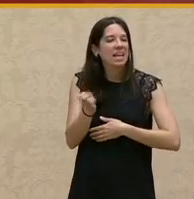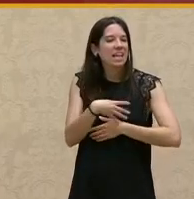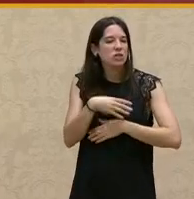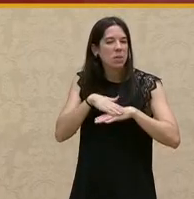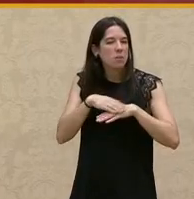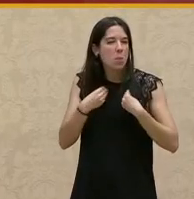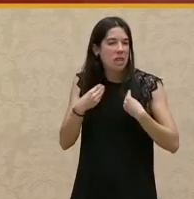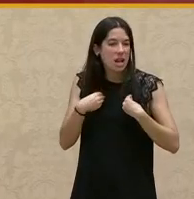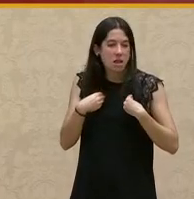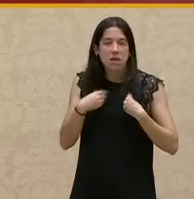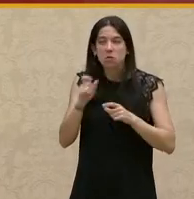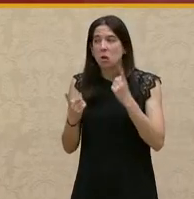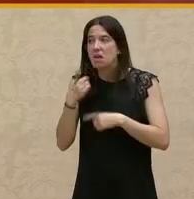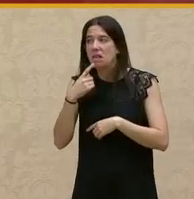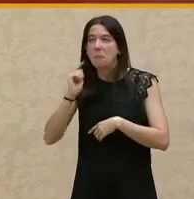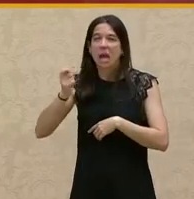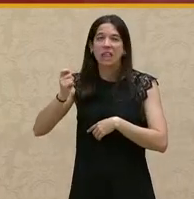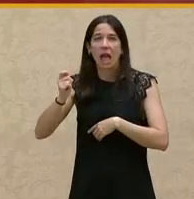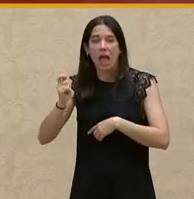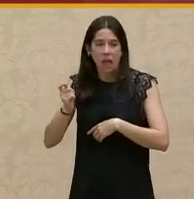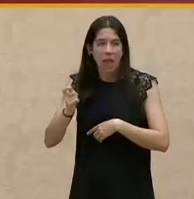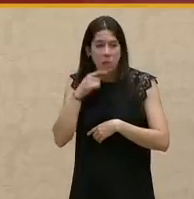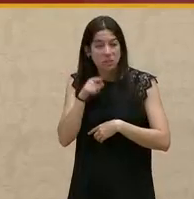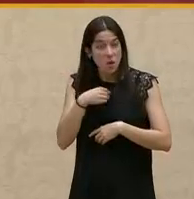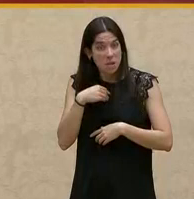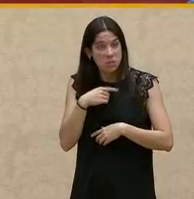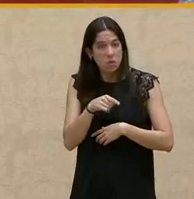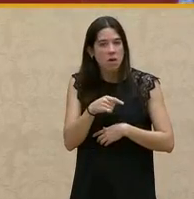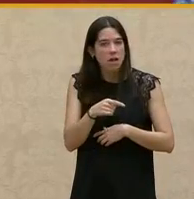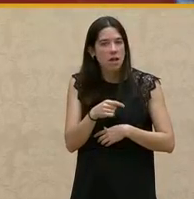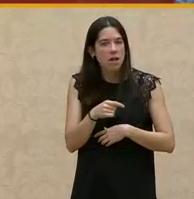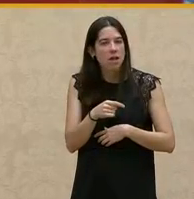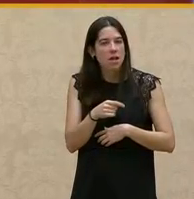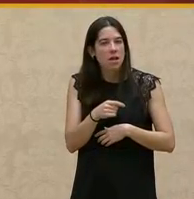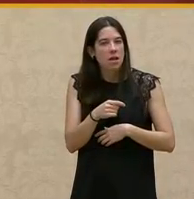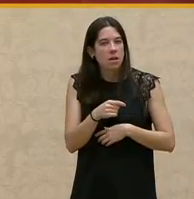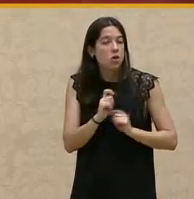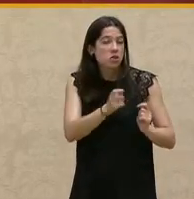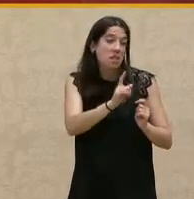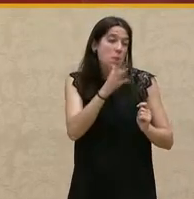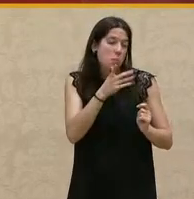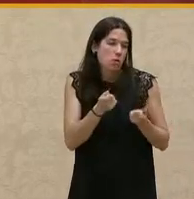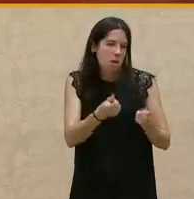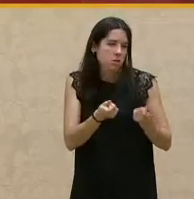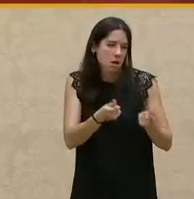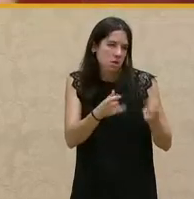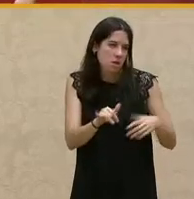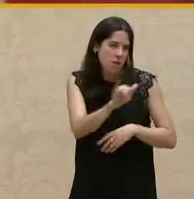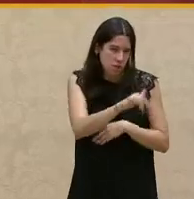1200 millones de euros. Ingreso Mínimo Vital. Si estuviera desplegado en su máximo esplendor